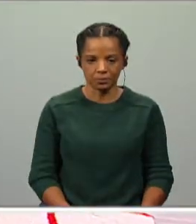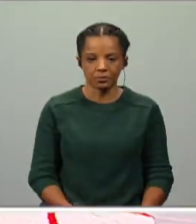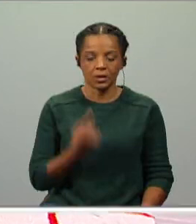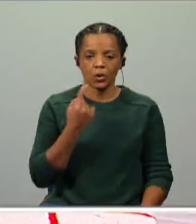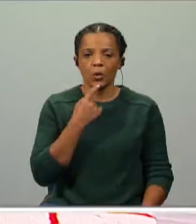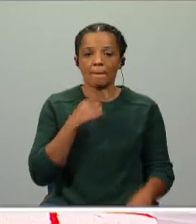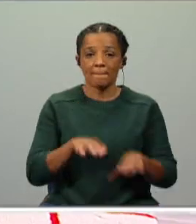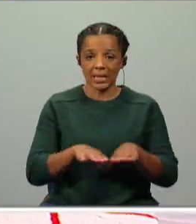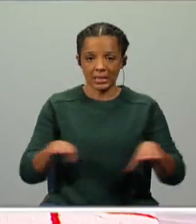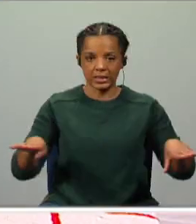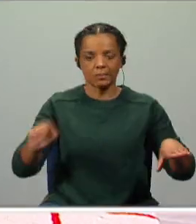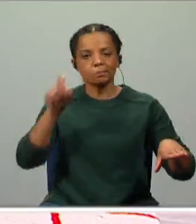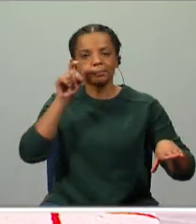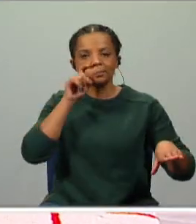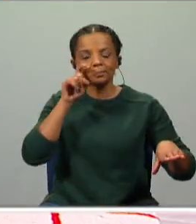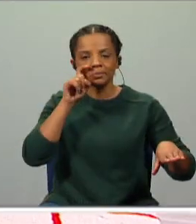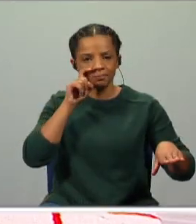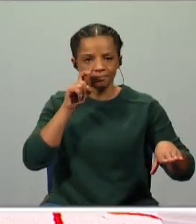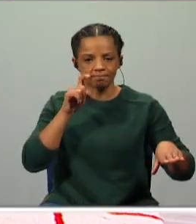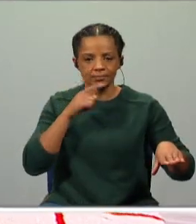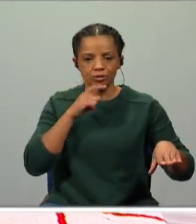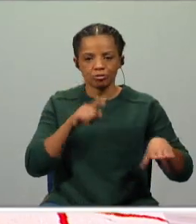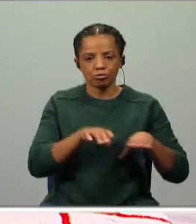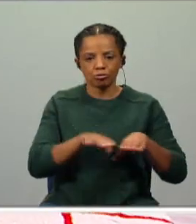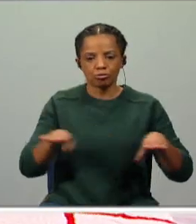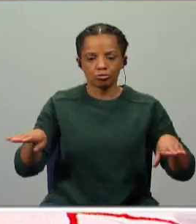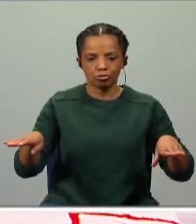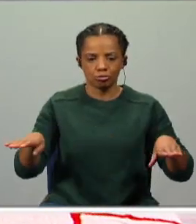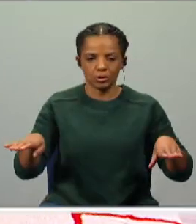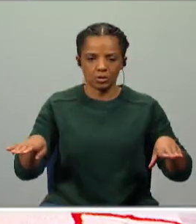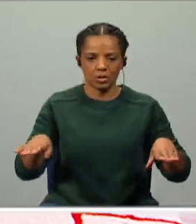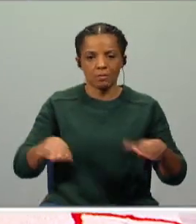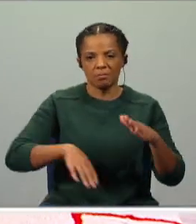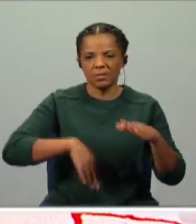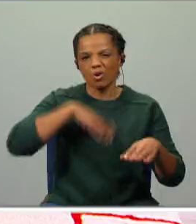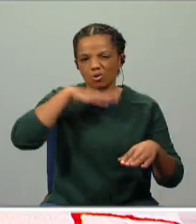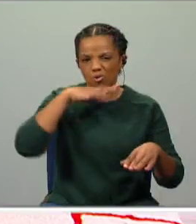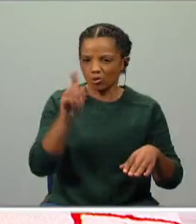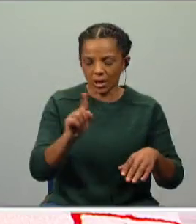é muito importante forrar a mesa para não a sujar depois.